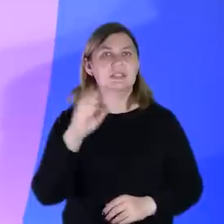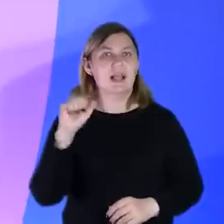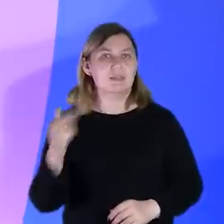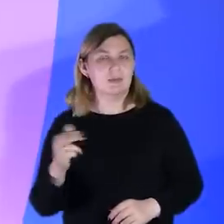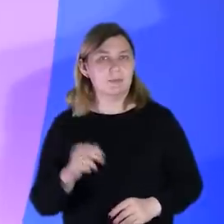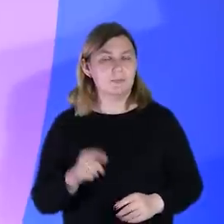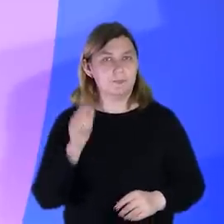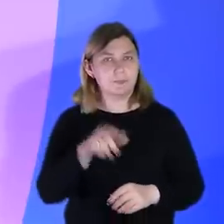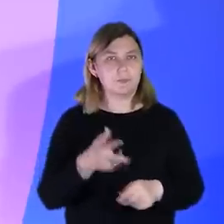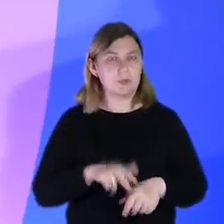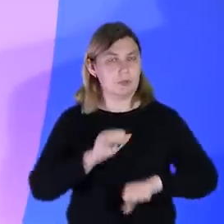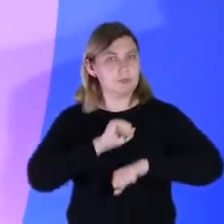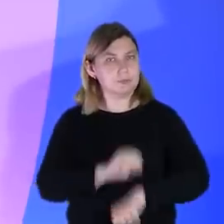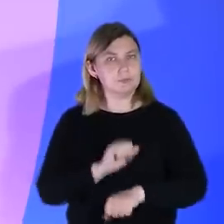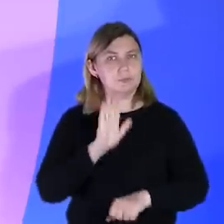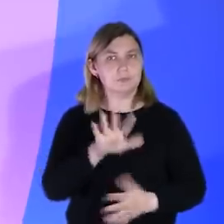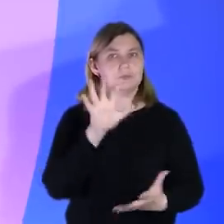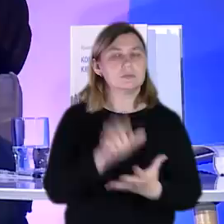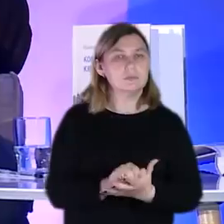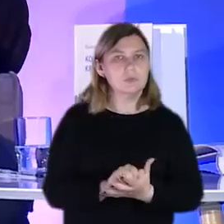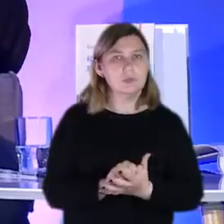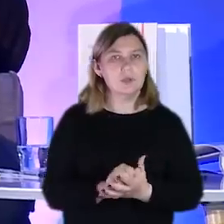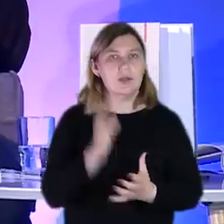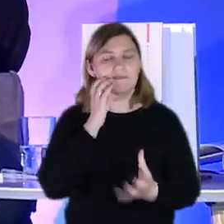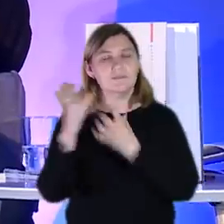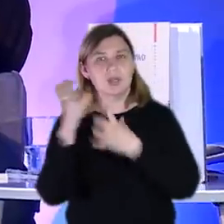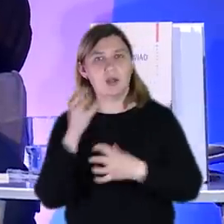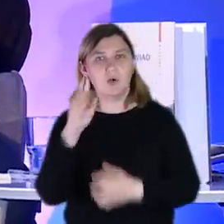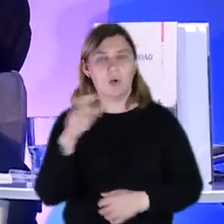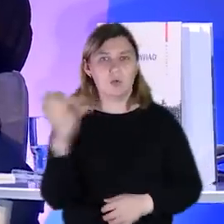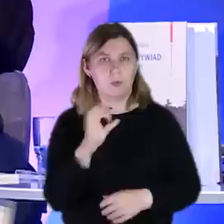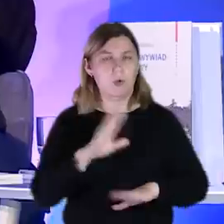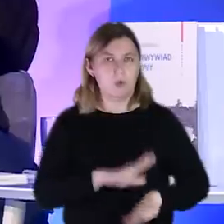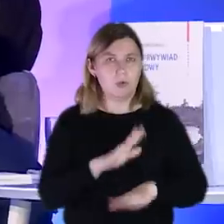których zabezpieczeniem miał się właśnie zajmować kontrwywiad Korpusu Ochrony Pogranicza.